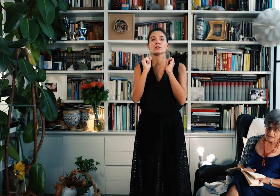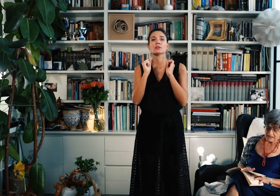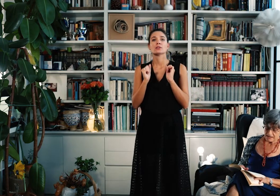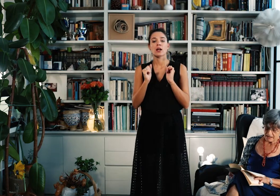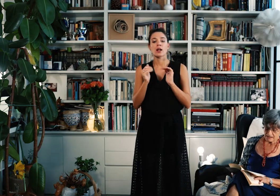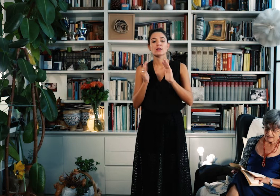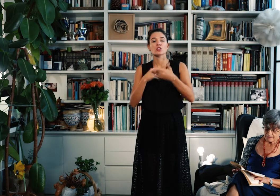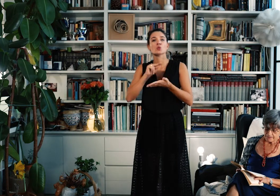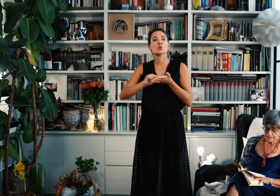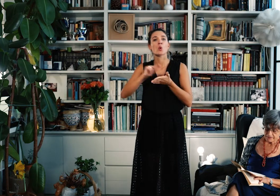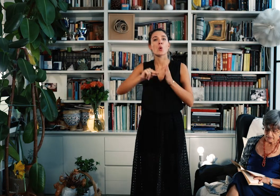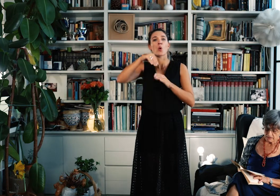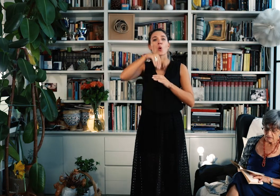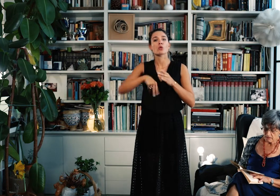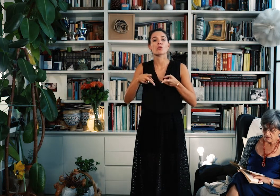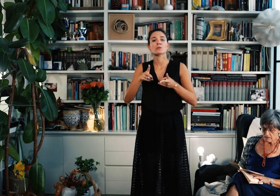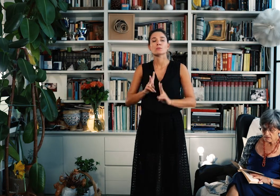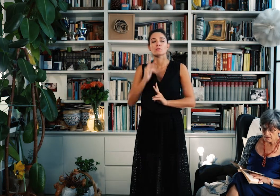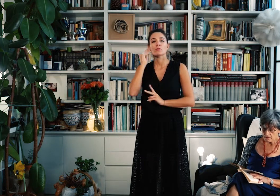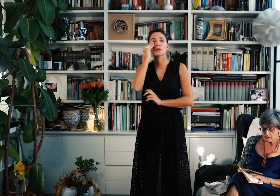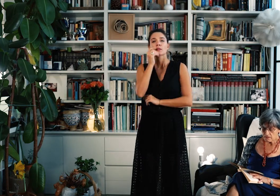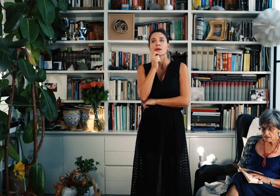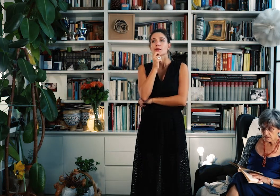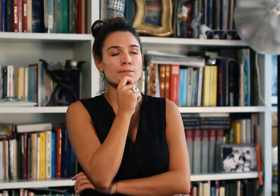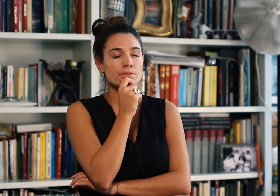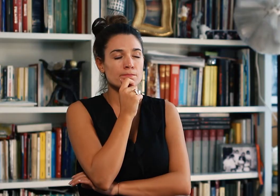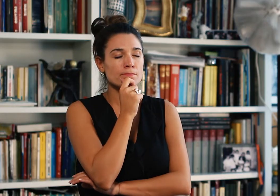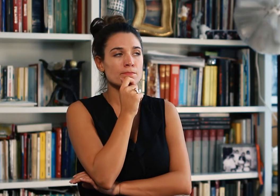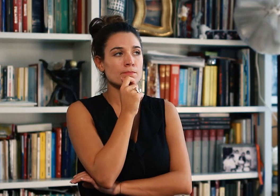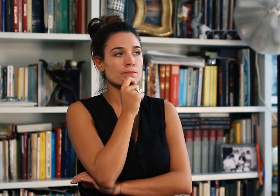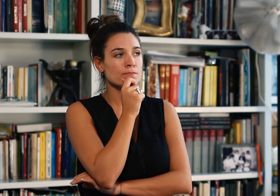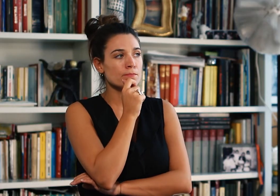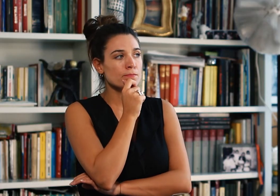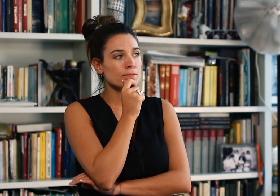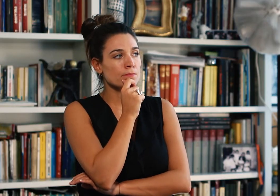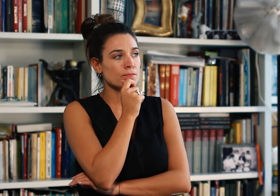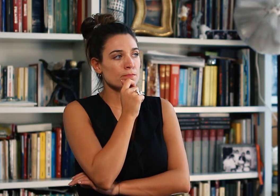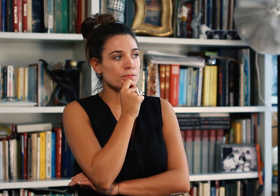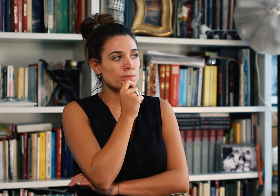studio a pensare. Non fece altro per giorni. Pensare.